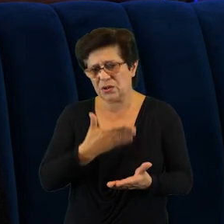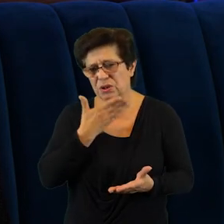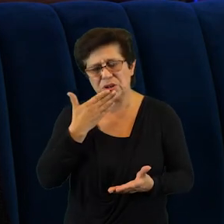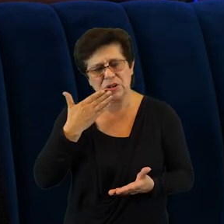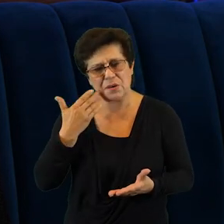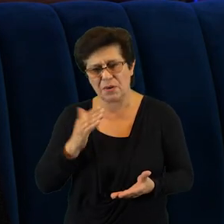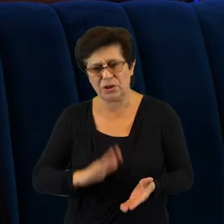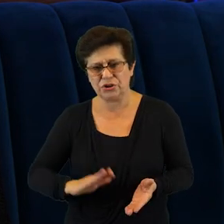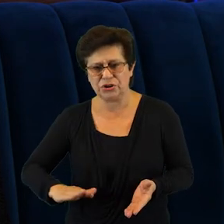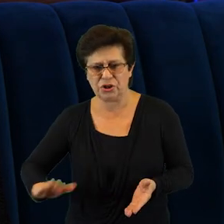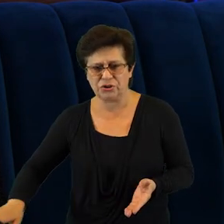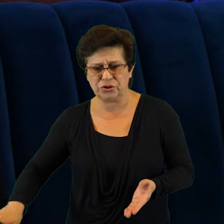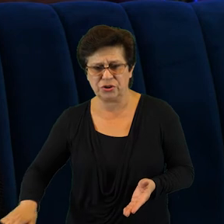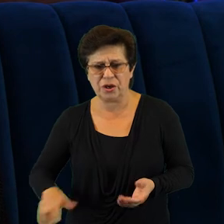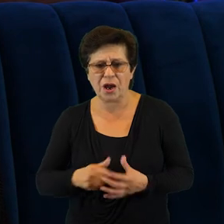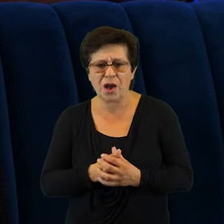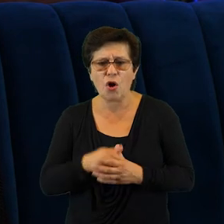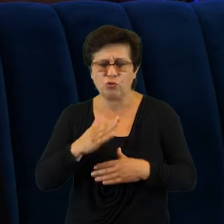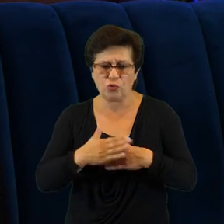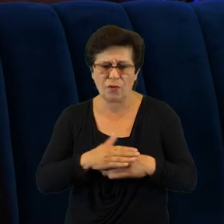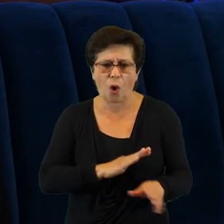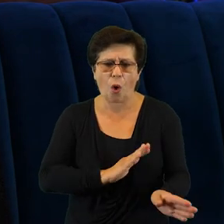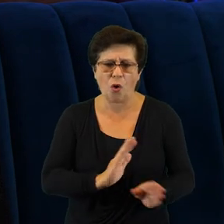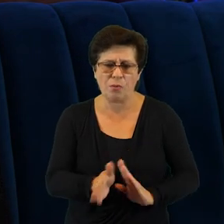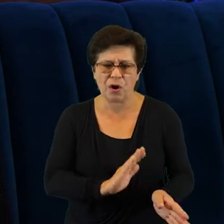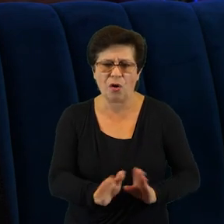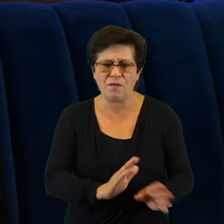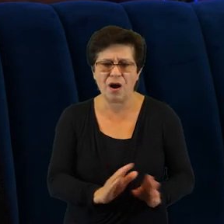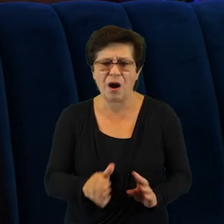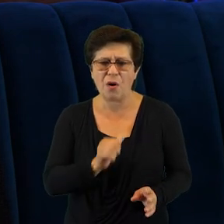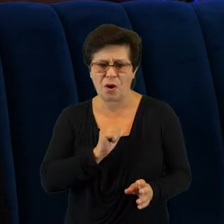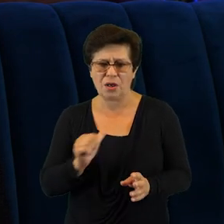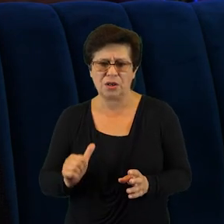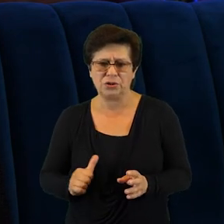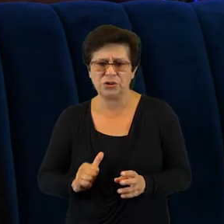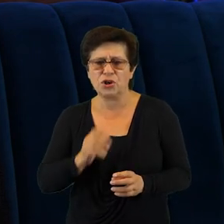Janina się opiekowała, ja bym powiedziała, że opiekowała się Antonim Słonimskim